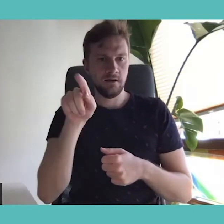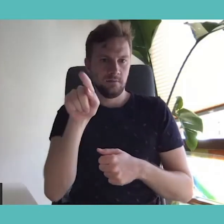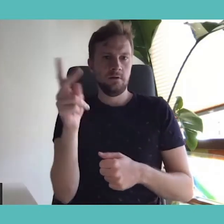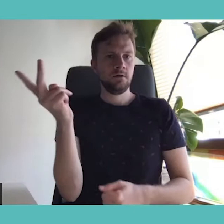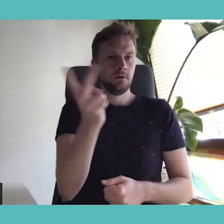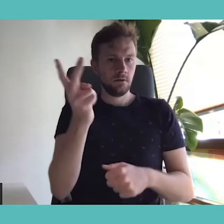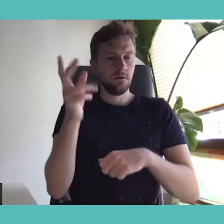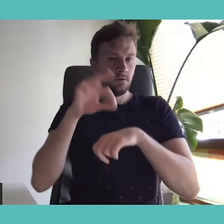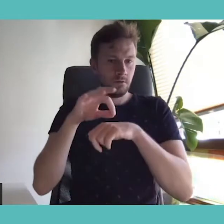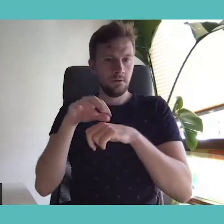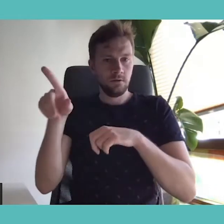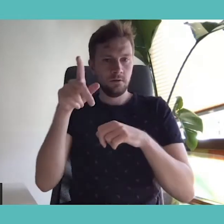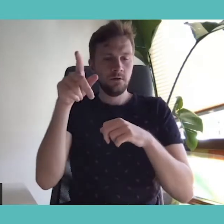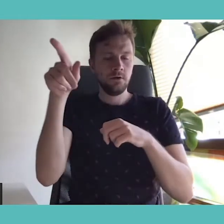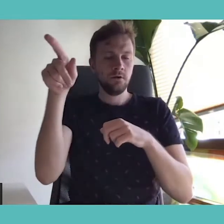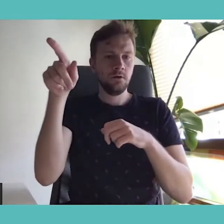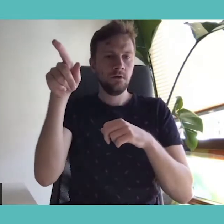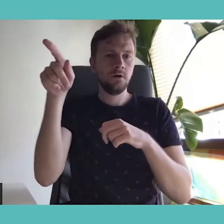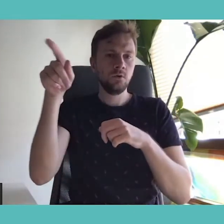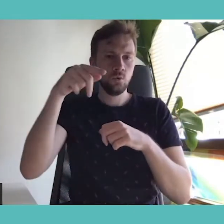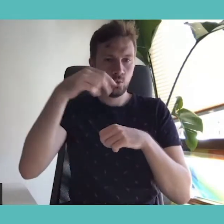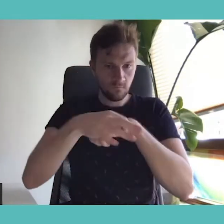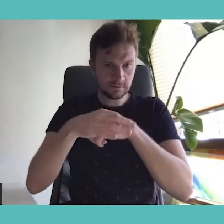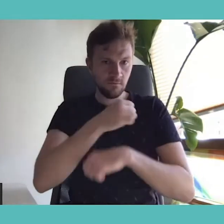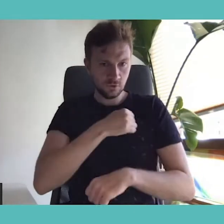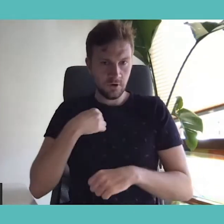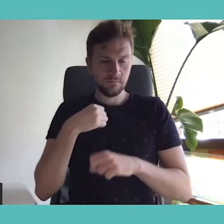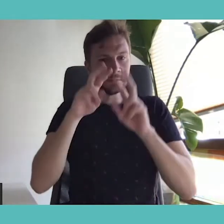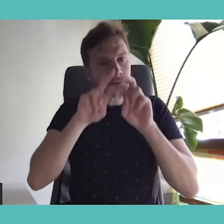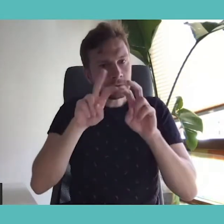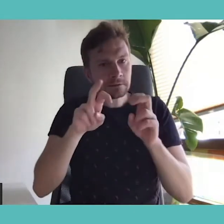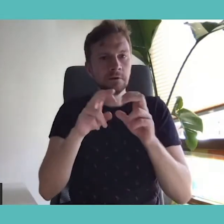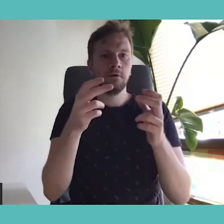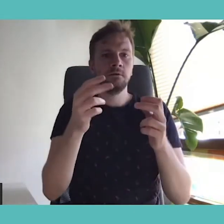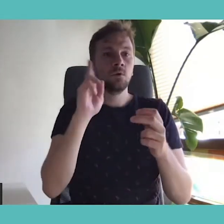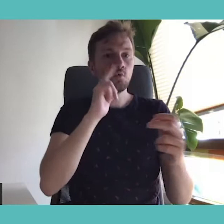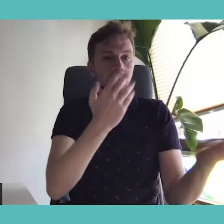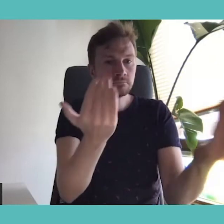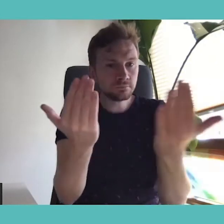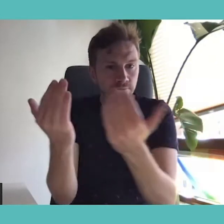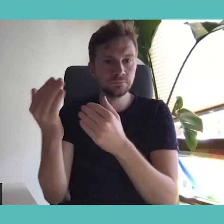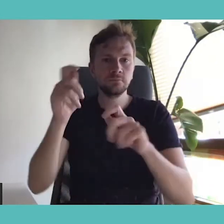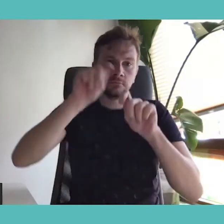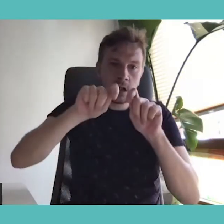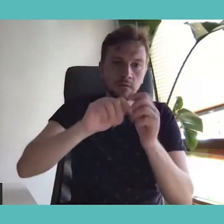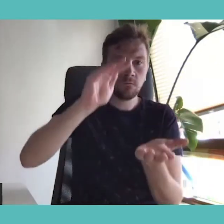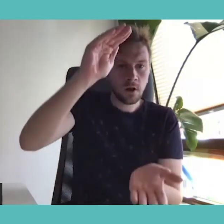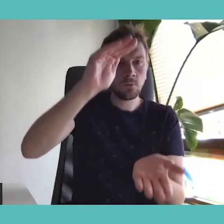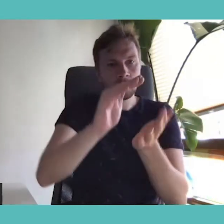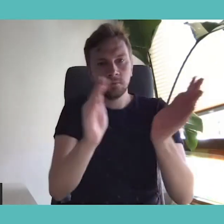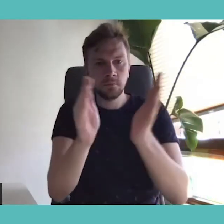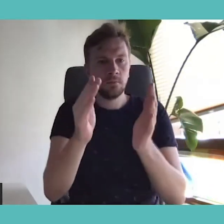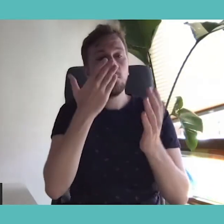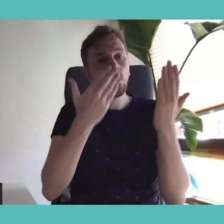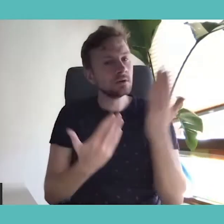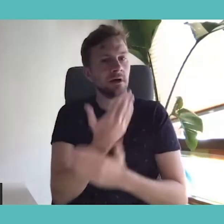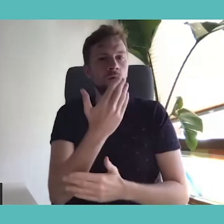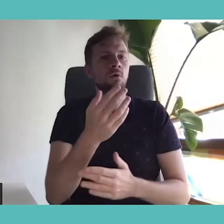Te badania na Uniwersystecie Warszawskim prowadzone wśród Głuchych miały sprawdzić jaka jest optymalna wielkość okienka, w którym widać tłumacza.